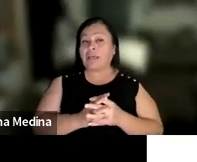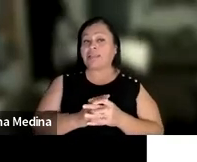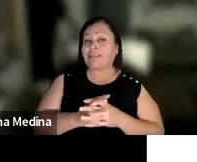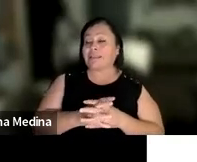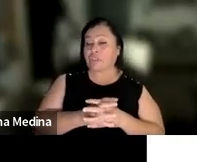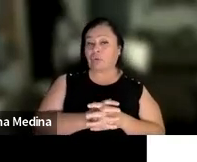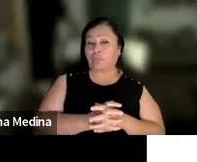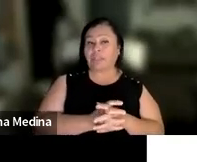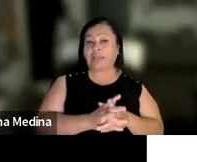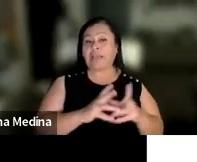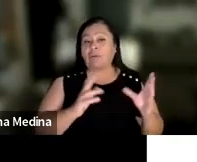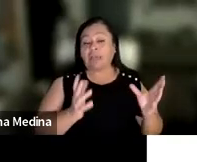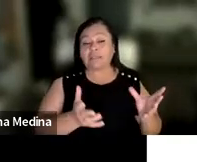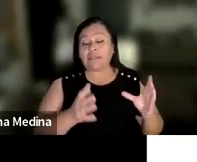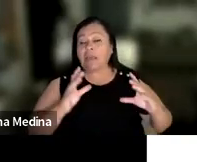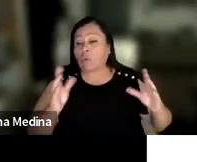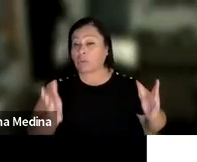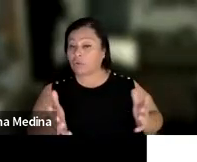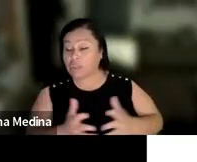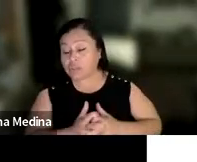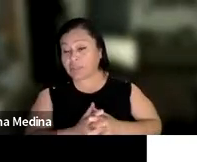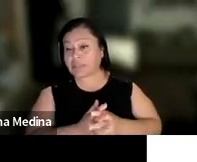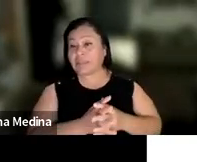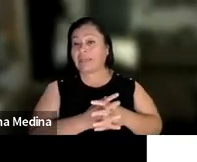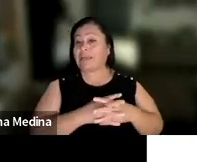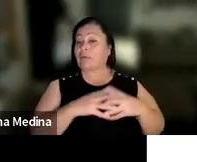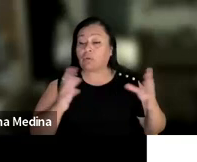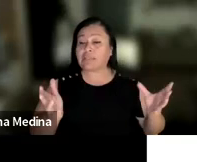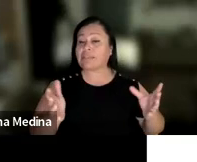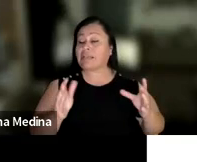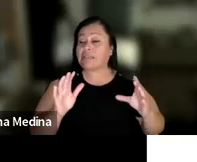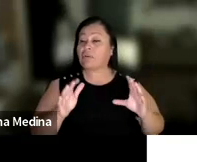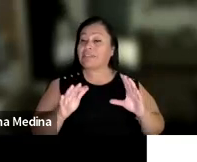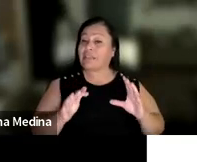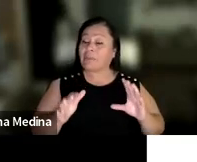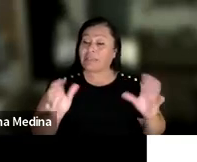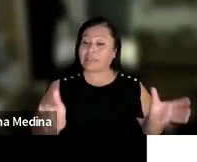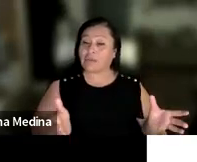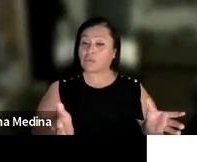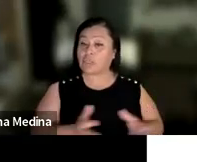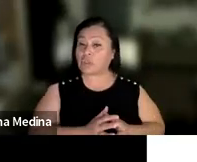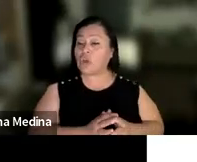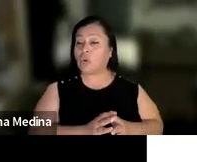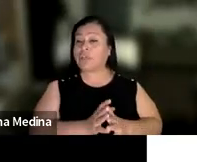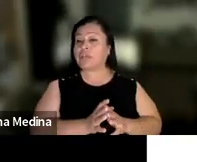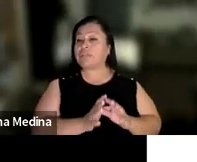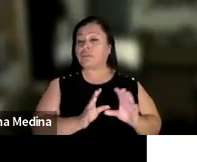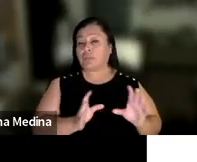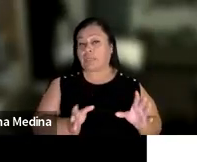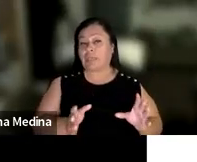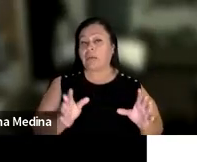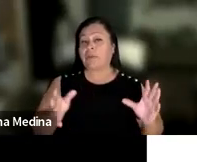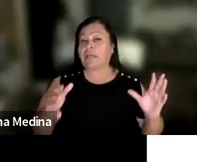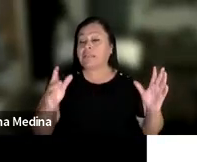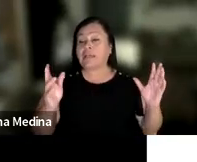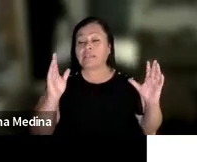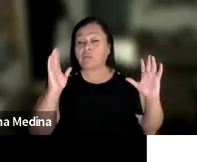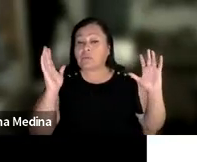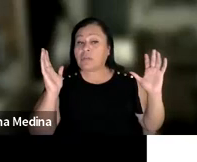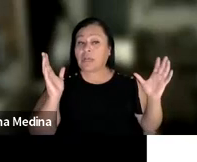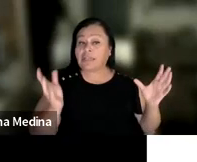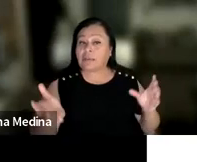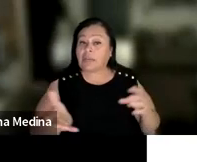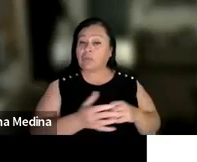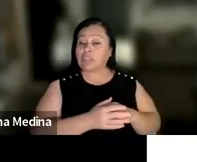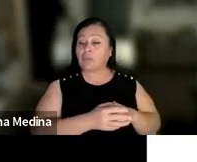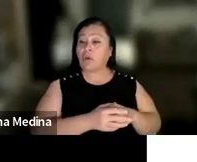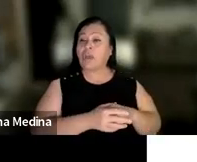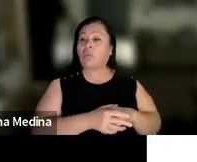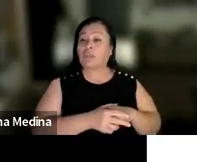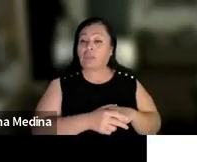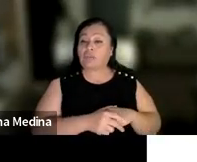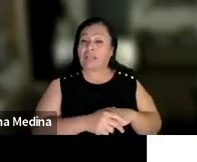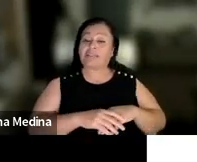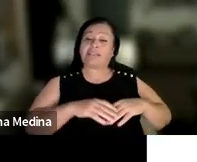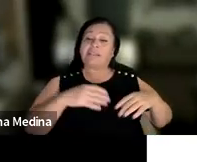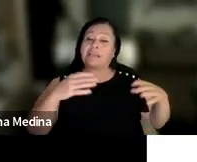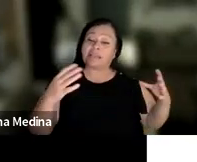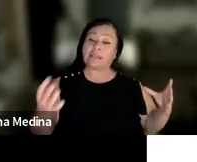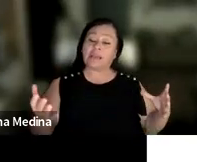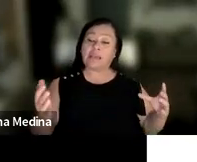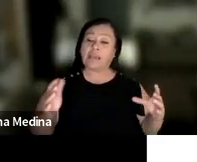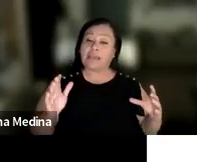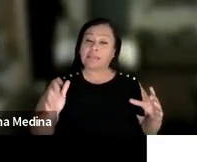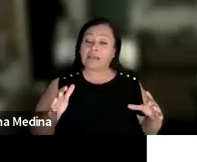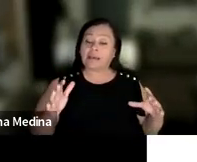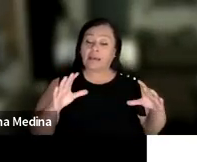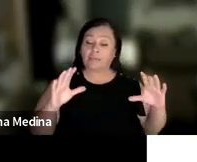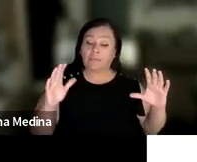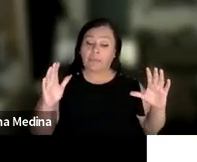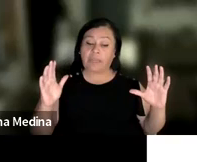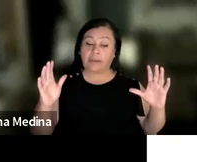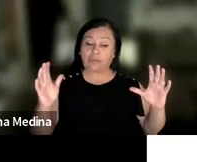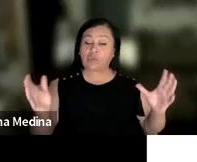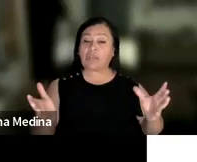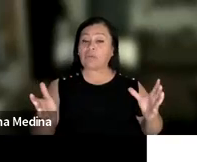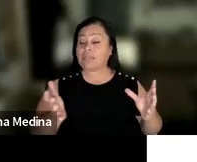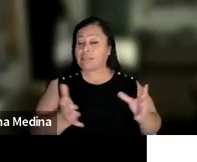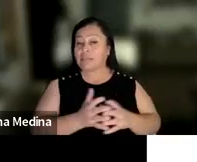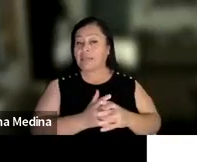No se enfoca bien pues empieza a ser cuando se nacen los niños, se empieza a hacer una detección, verdad que es lo que hacen cuando los niños empiezan cuando nacen, se hace lo que se llama aquí en Eeuu un giro screening es un examen auditivo.